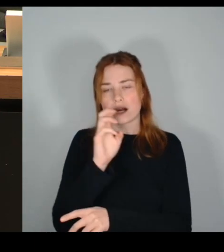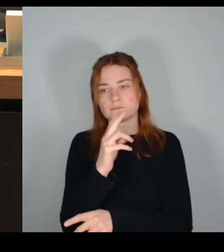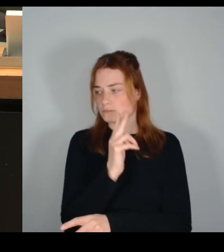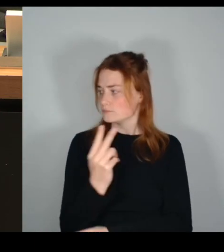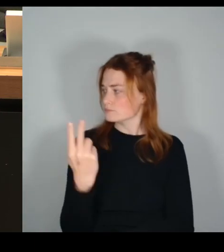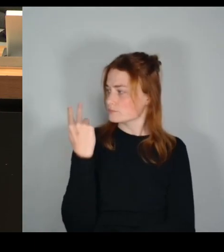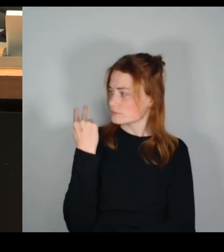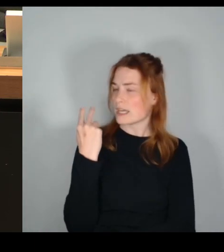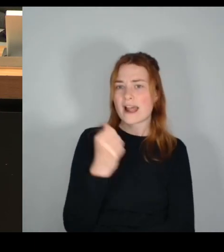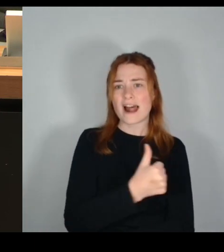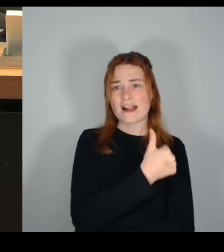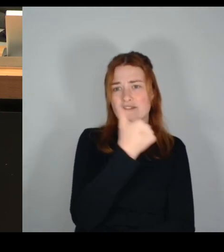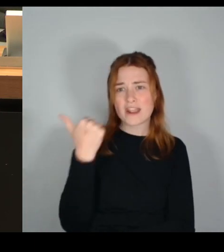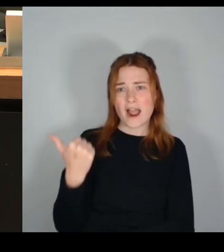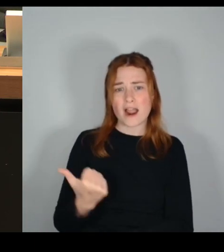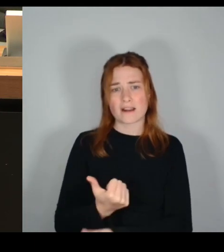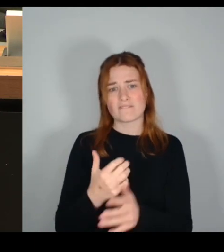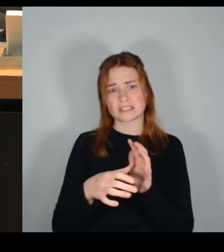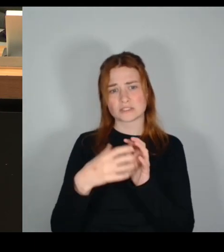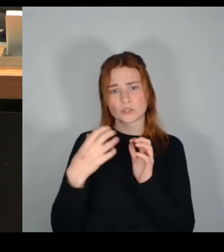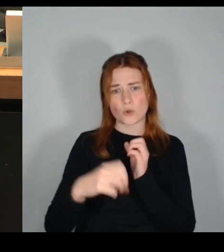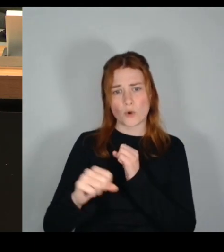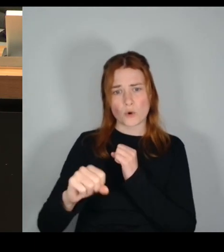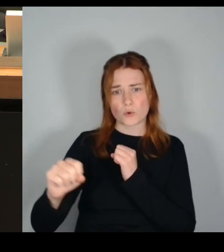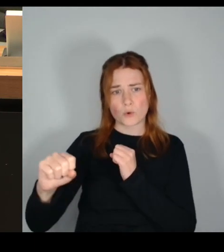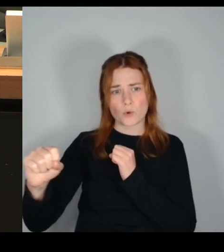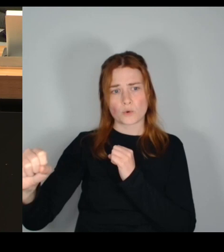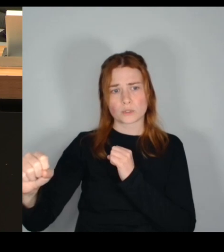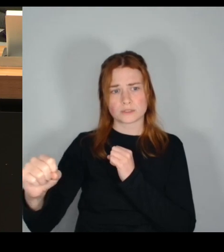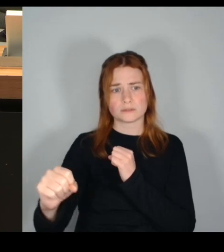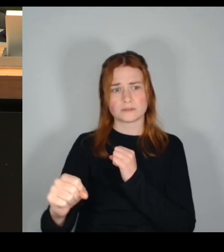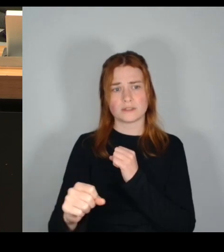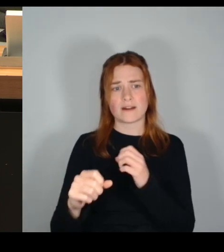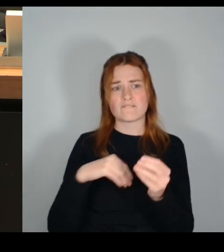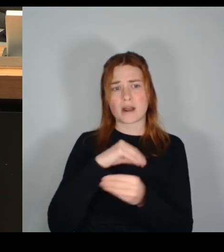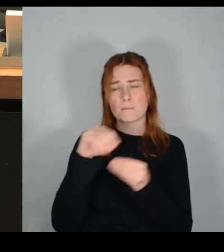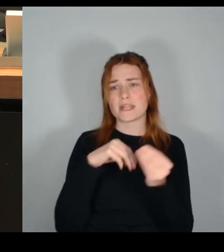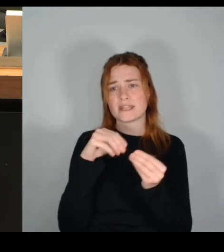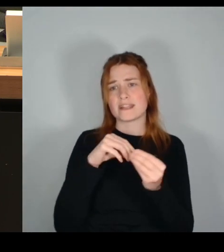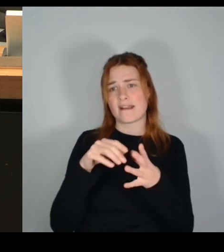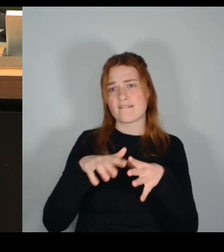Nicht anders sieht es beim finnischen Meiler Ogata aus. Und auch wenn wir nach Großbritannien